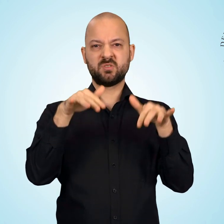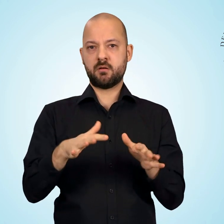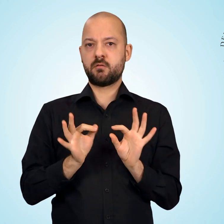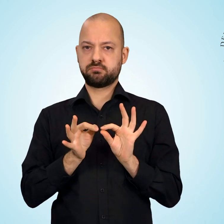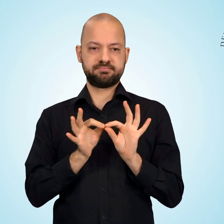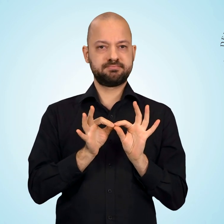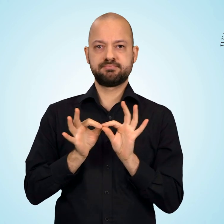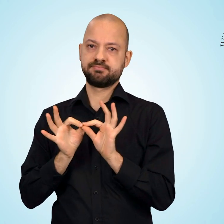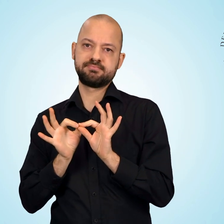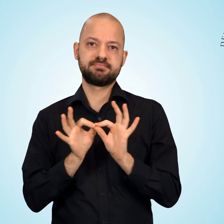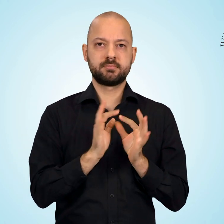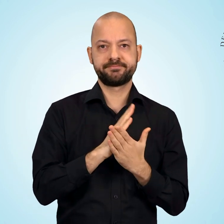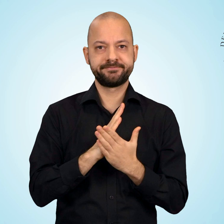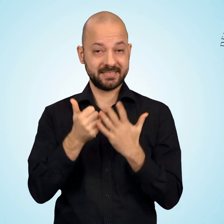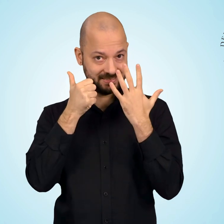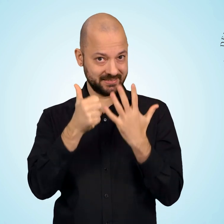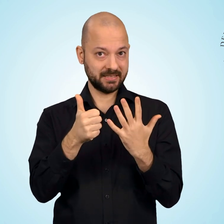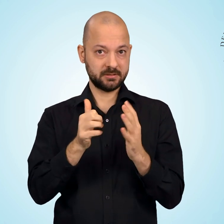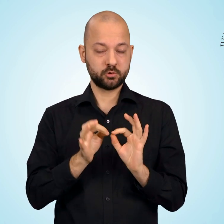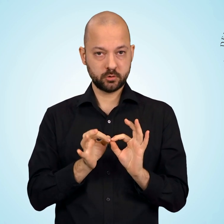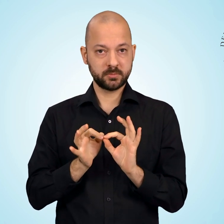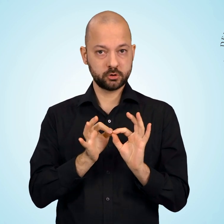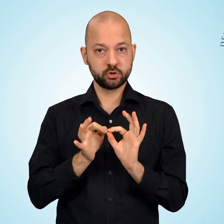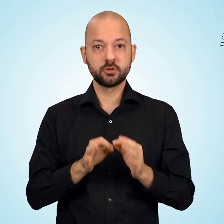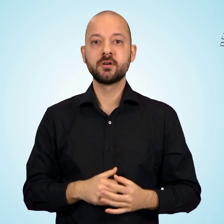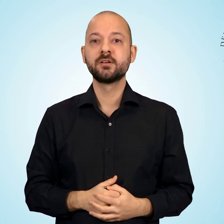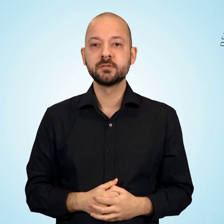dem entsprechend wird von sechs Dolmetscherinnen übersetzt.